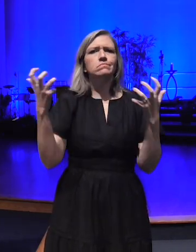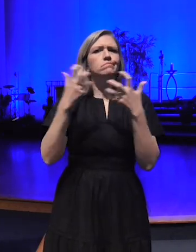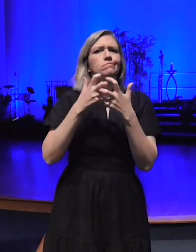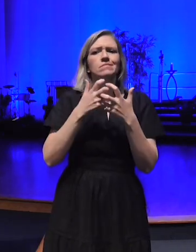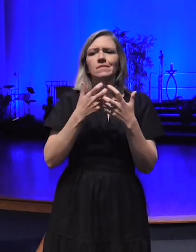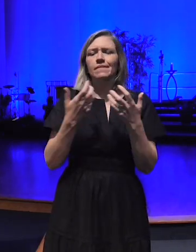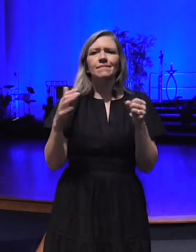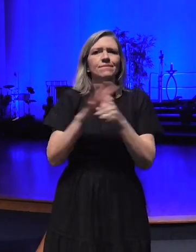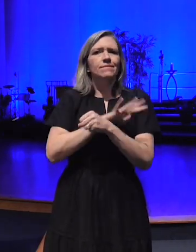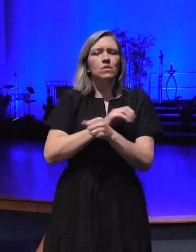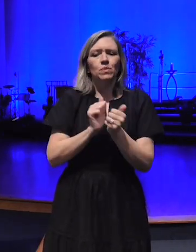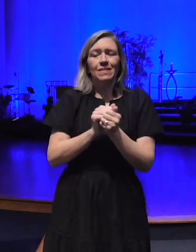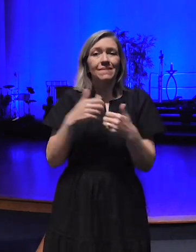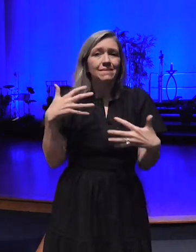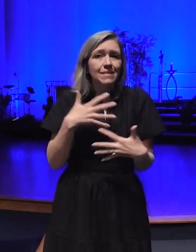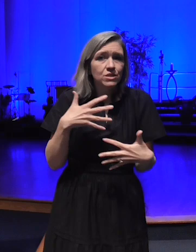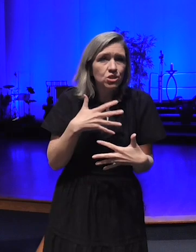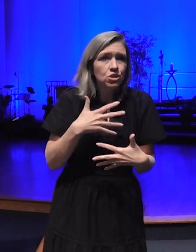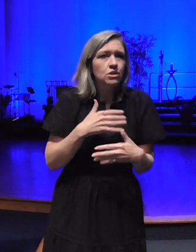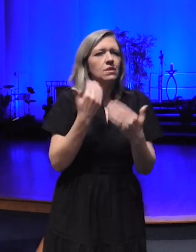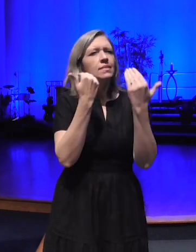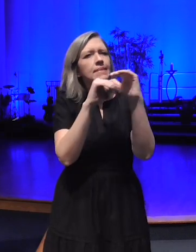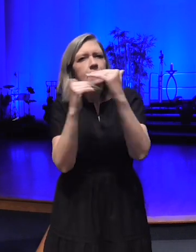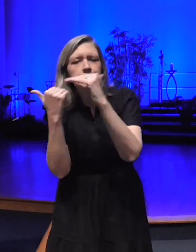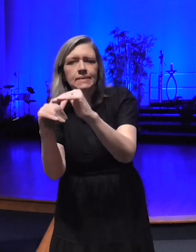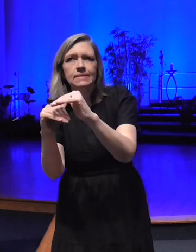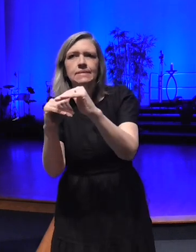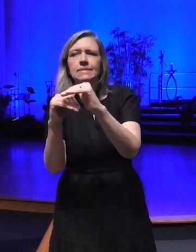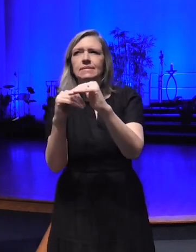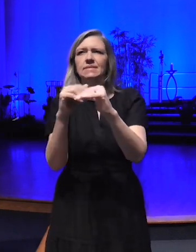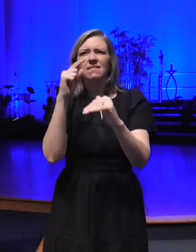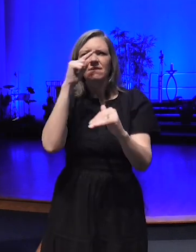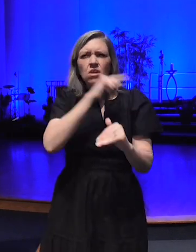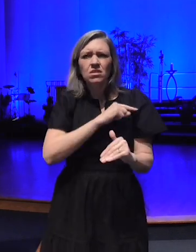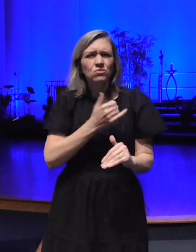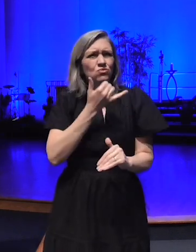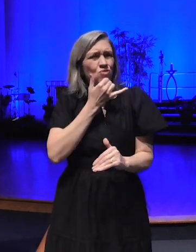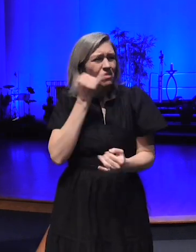tanto sentido de limitación, tantas ideas falsas sobre nosotros mismos, tanto esfuerzo, tanta